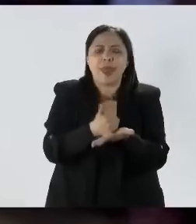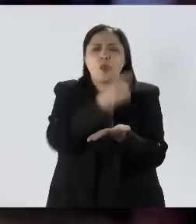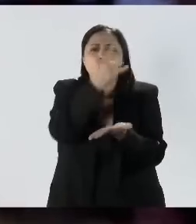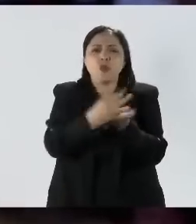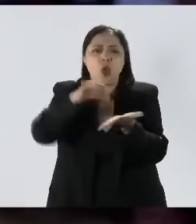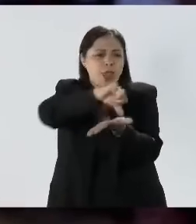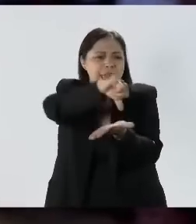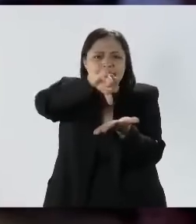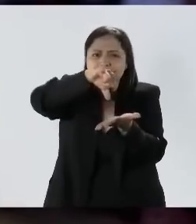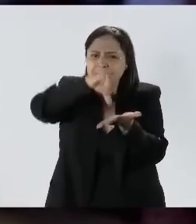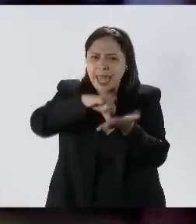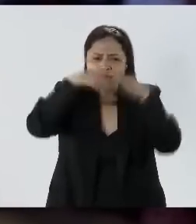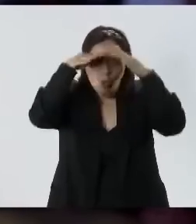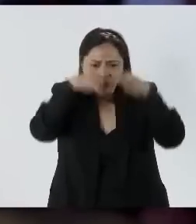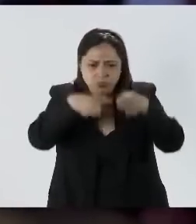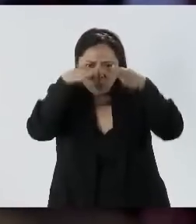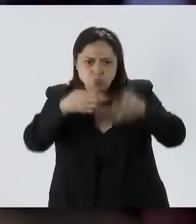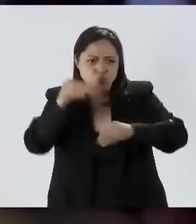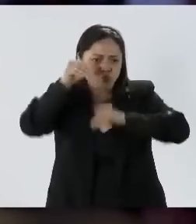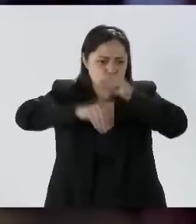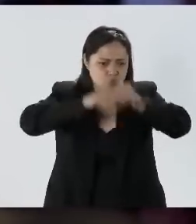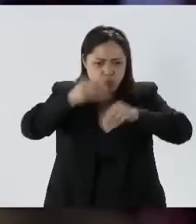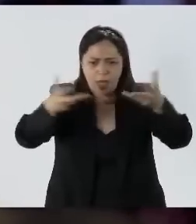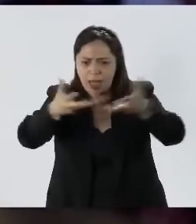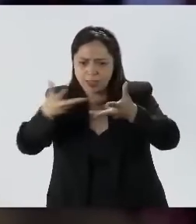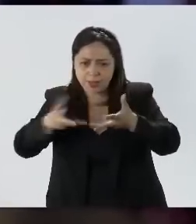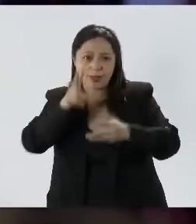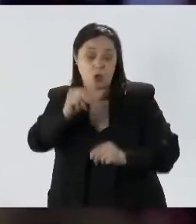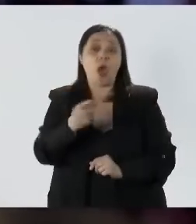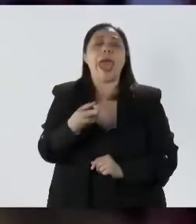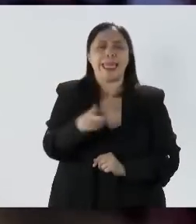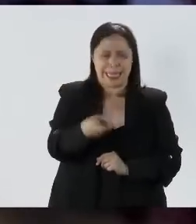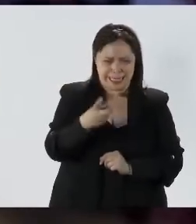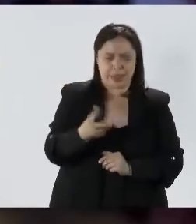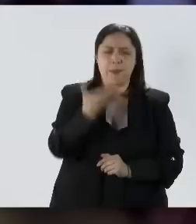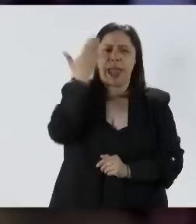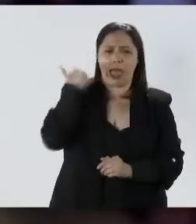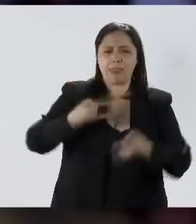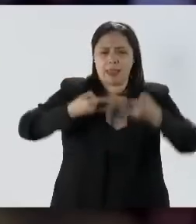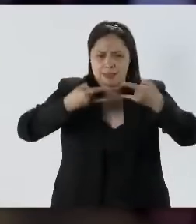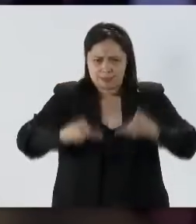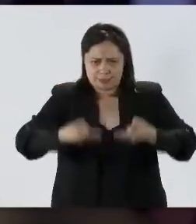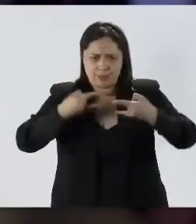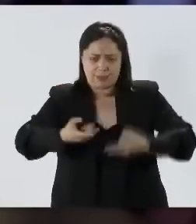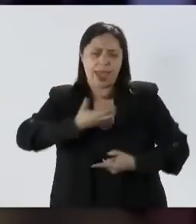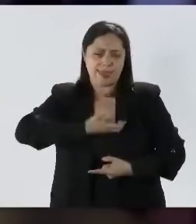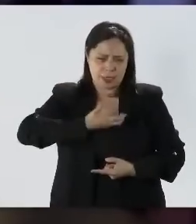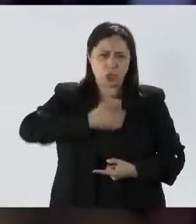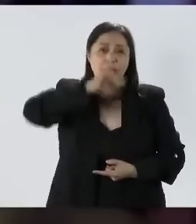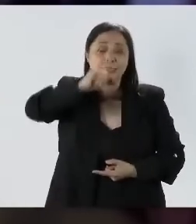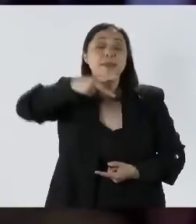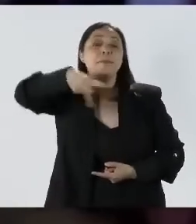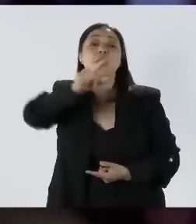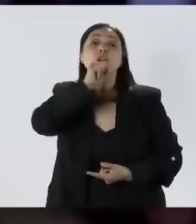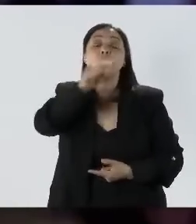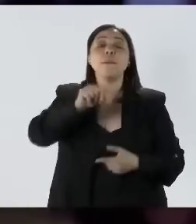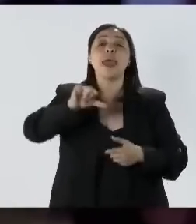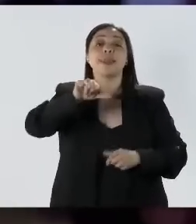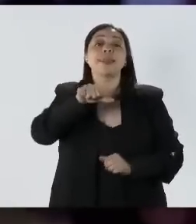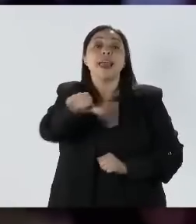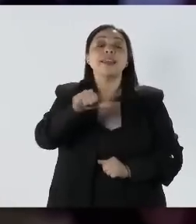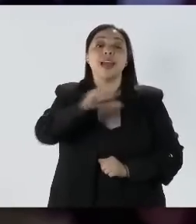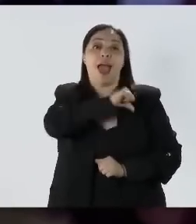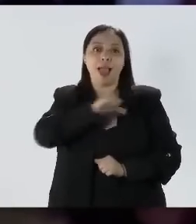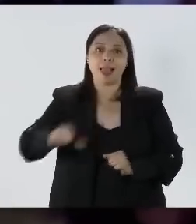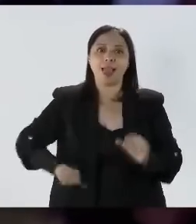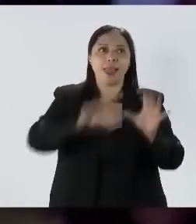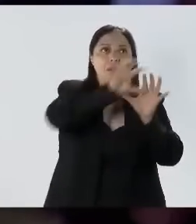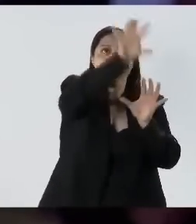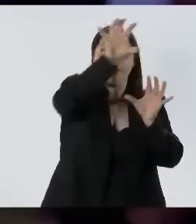diciembre festejamos en el Zócalo pero también festejamos en las 16 alcaldías instalamos 16